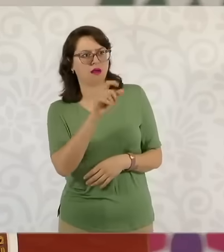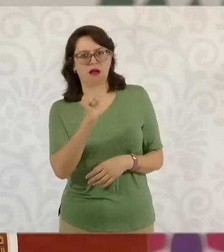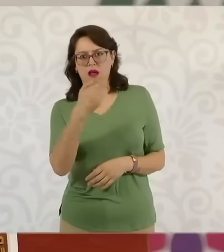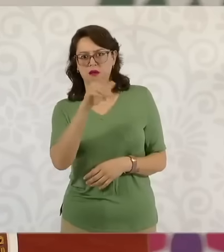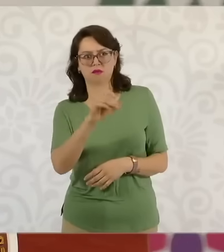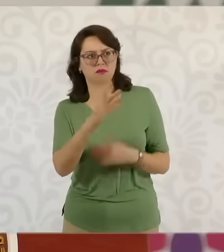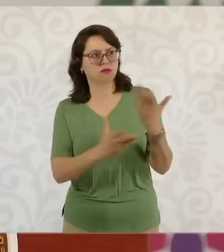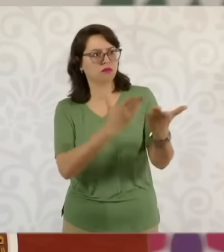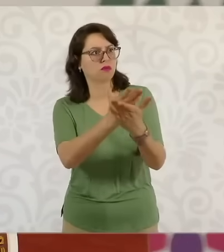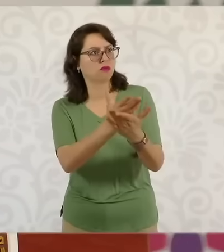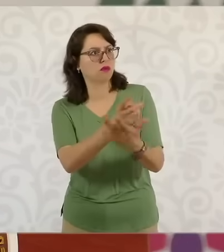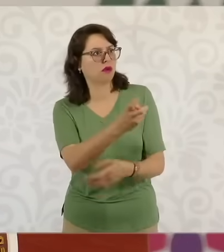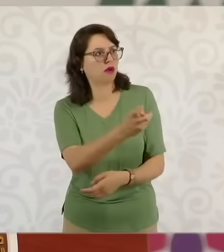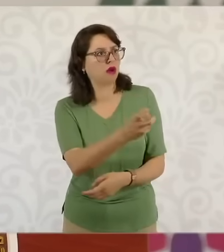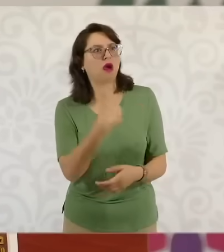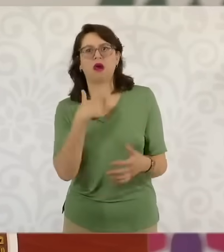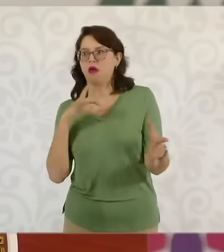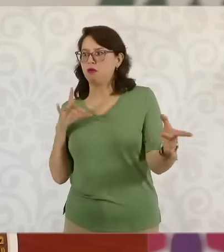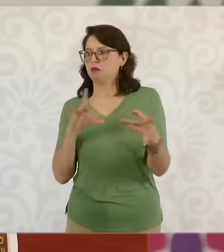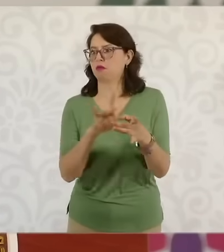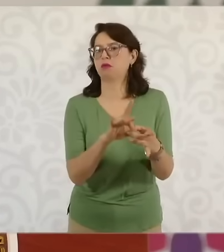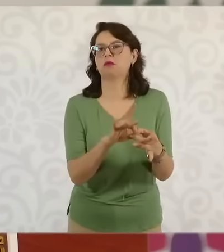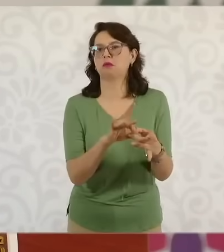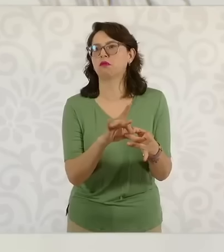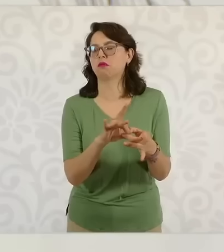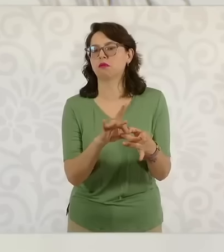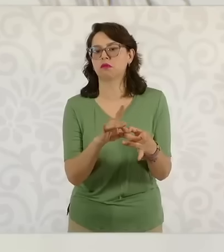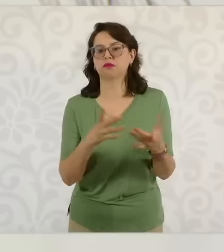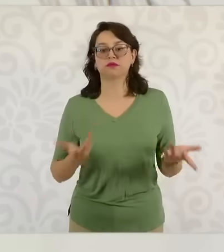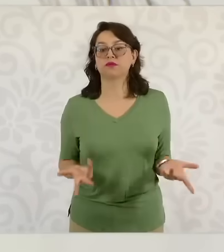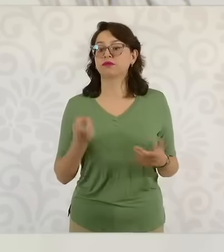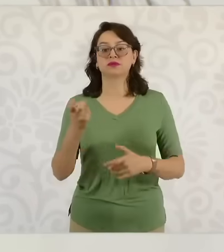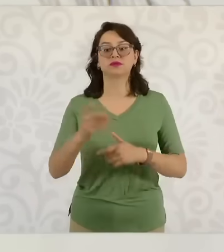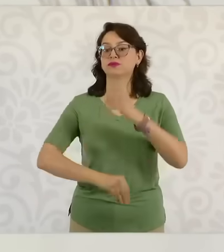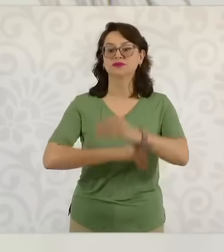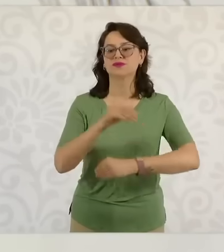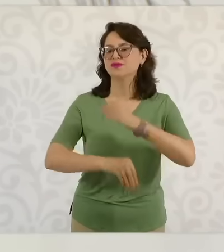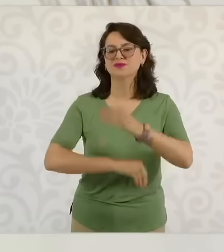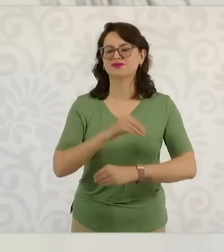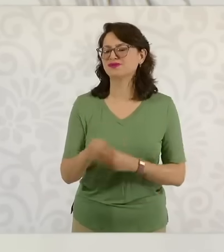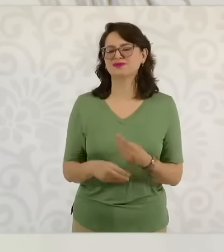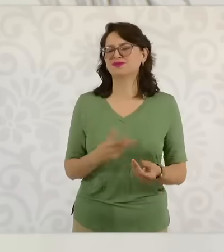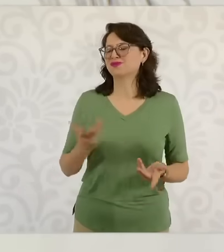México seguir discutiendo repito no nos negamos a seguir discutiendo pero tampoco estamos de acuerdo